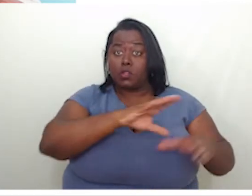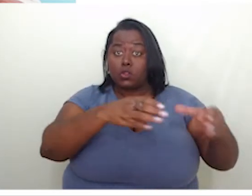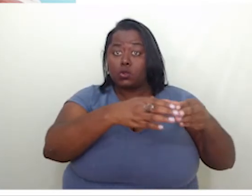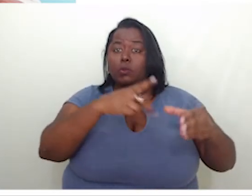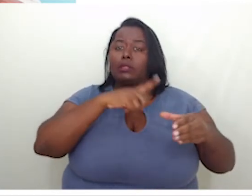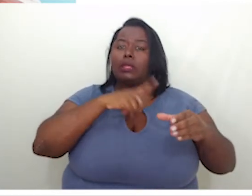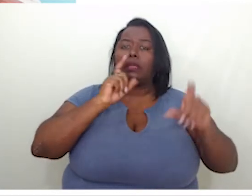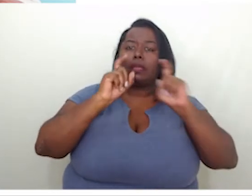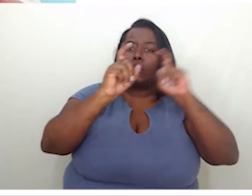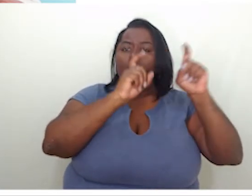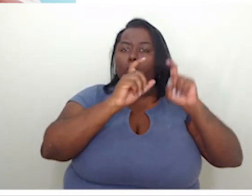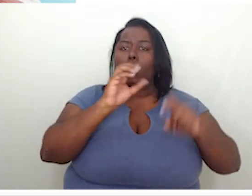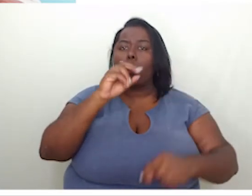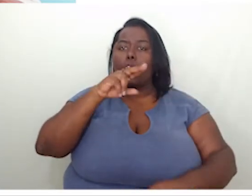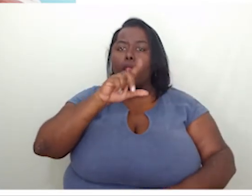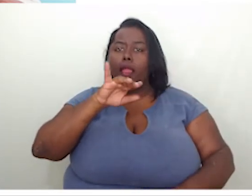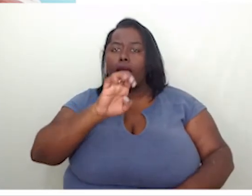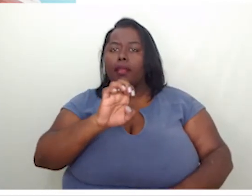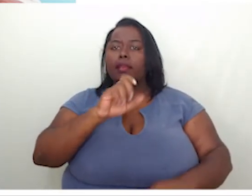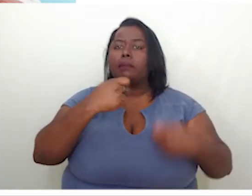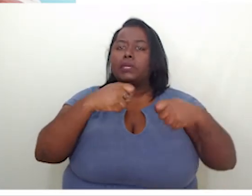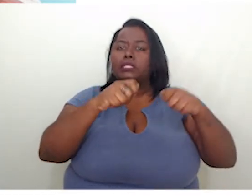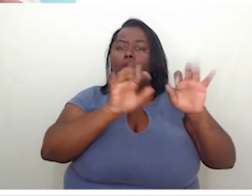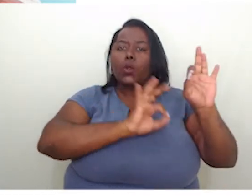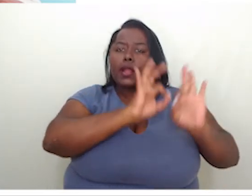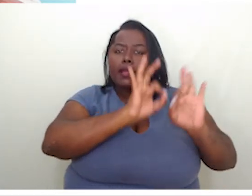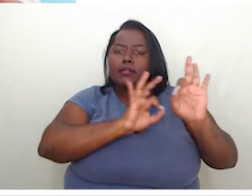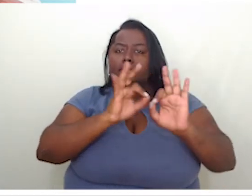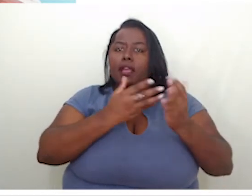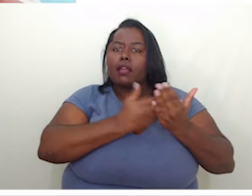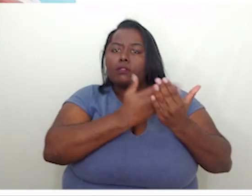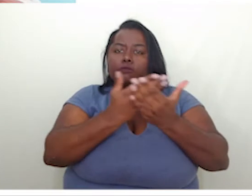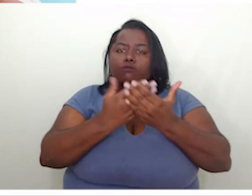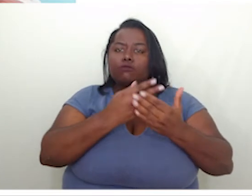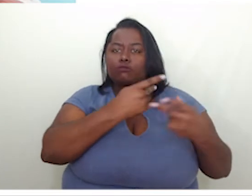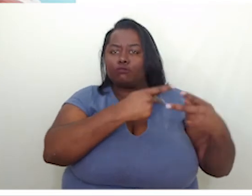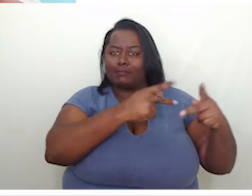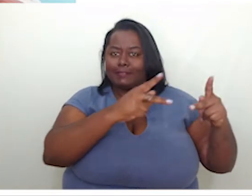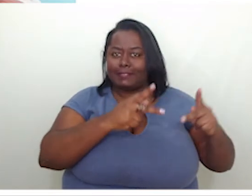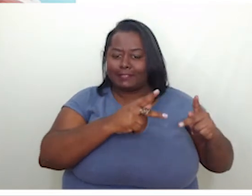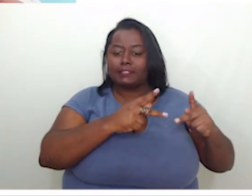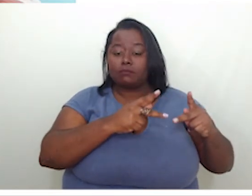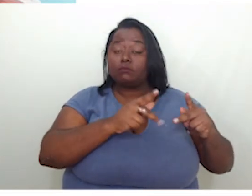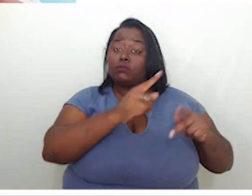juntos ellos hacen demonstraciones de competencia y evaluación continua.